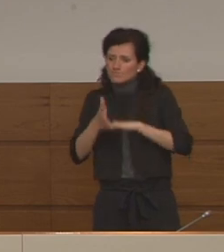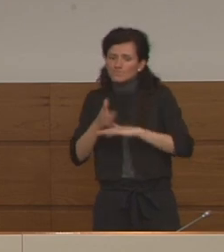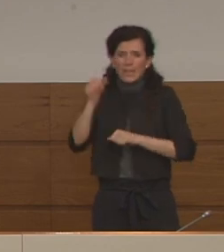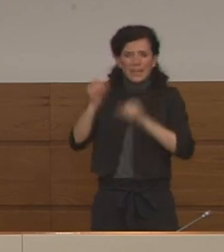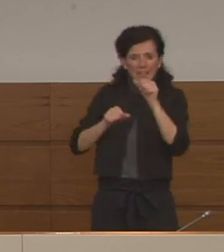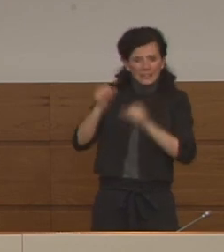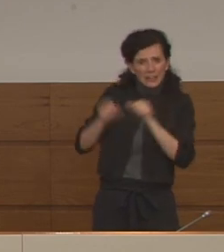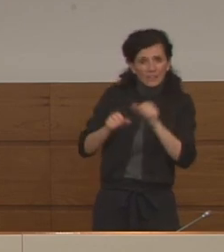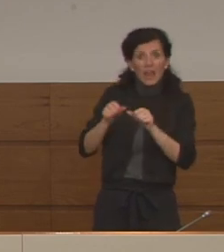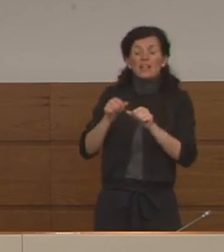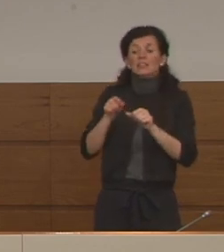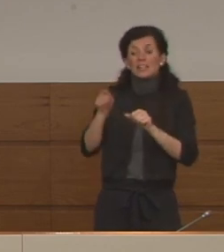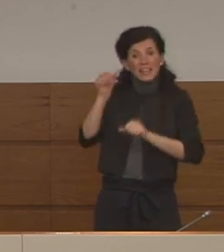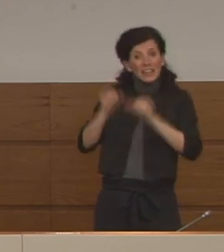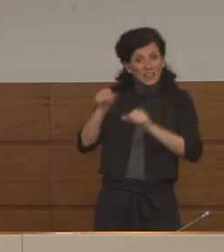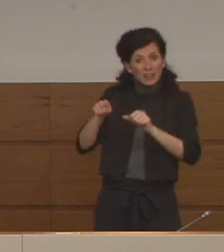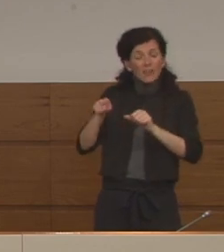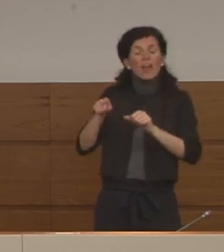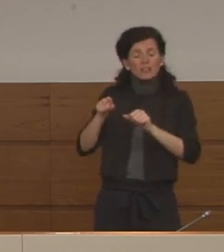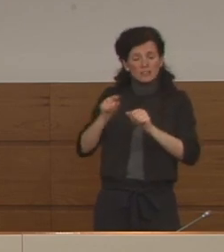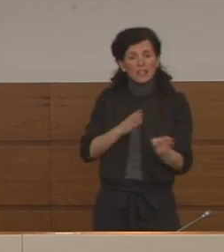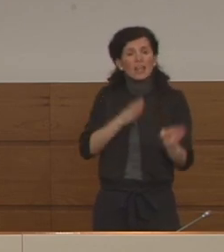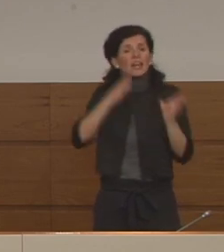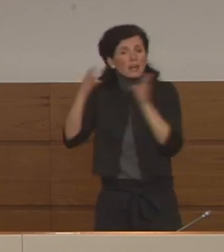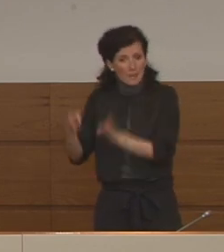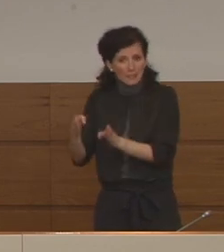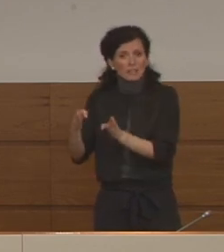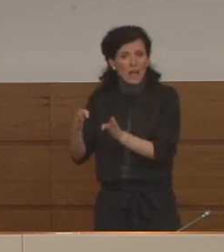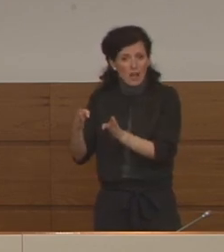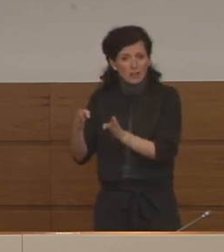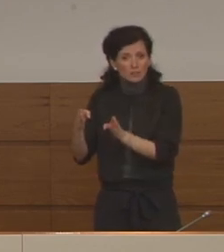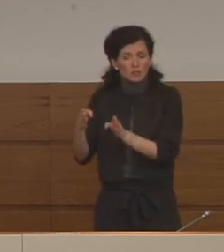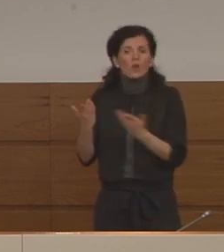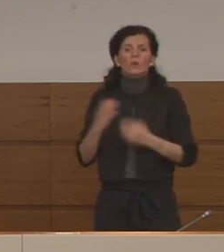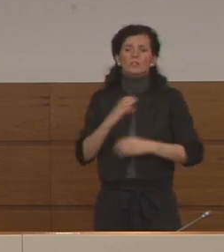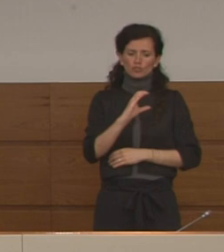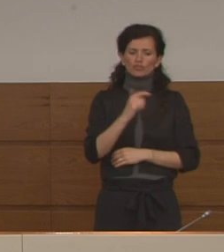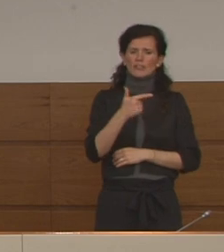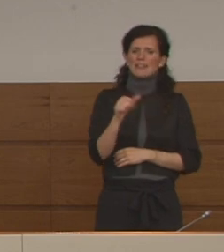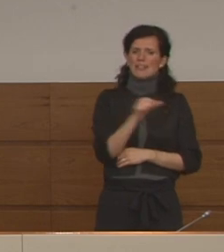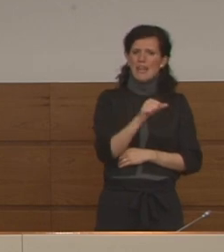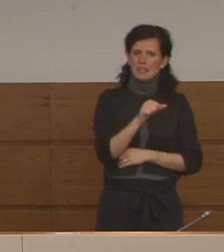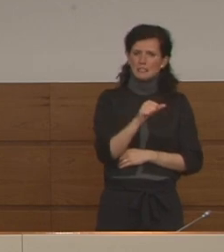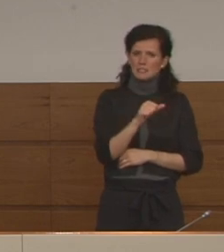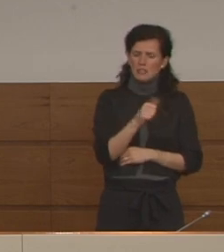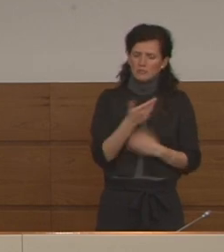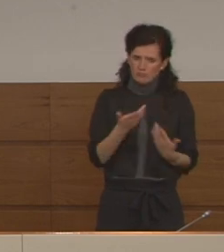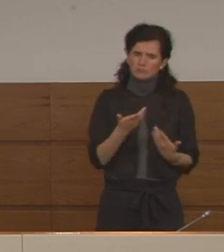stati rimandati. E in questo senso sia il CTS e di conseguenza a livello